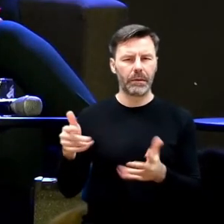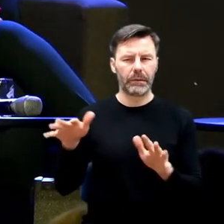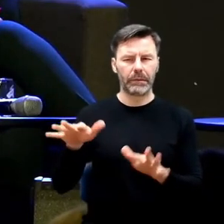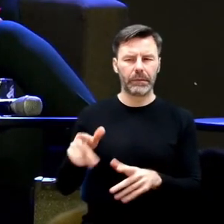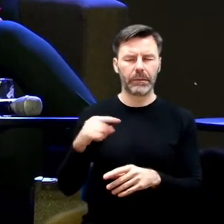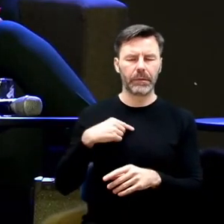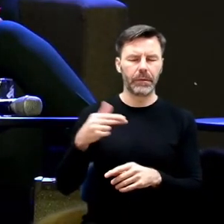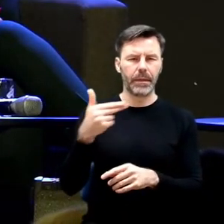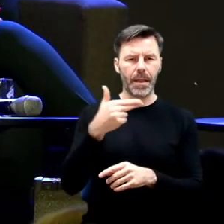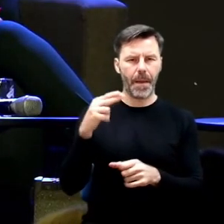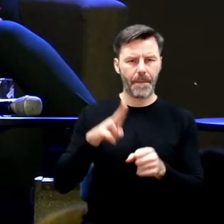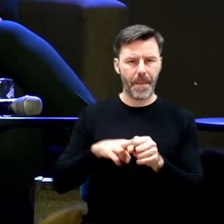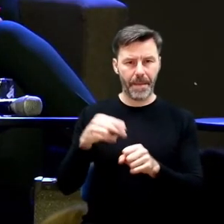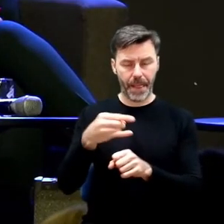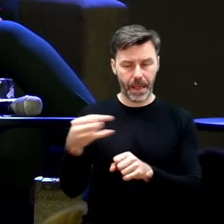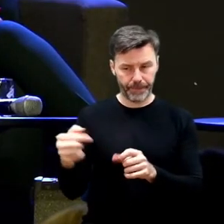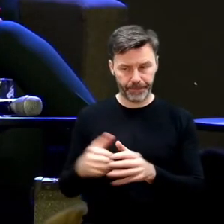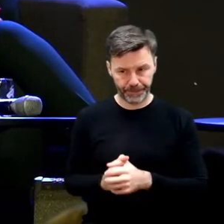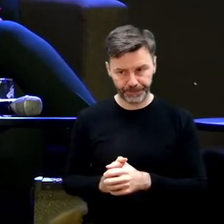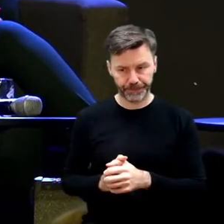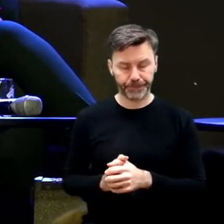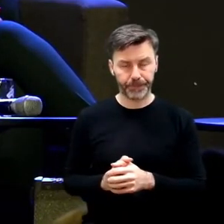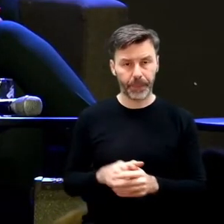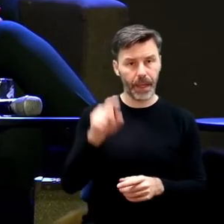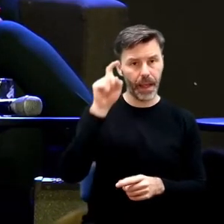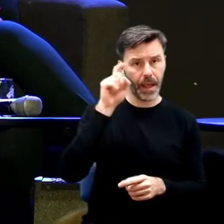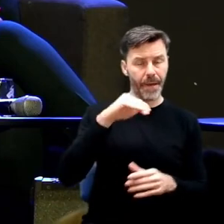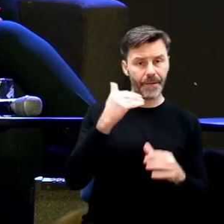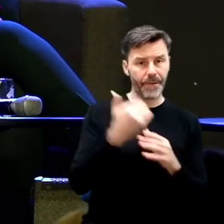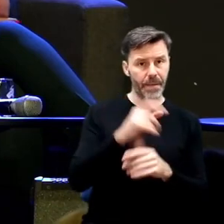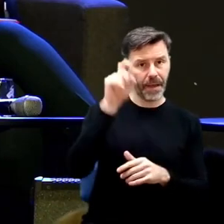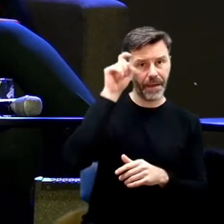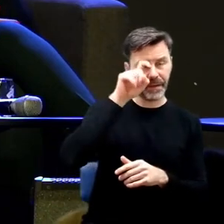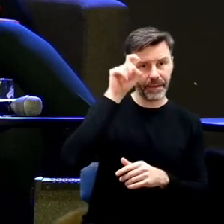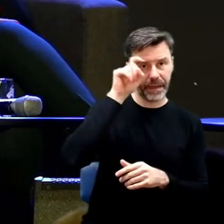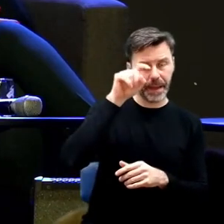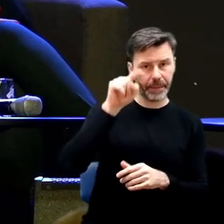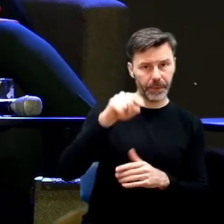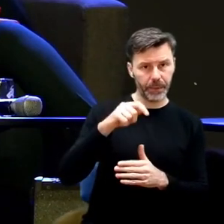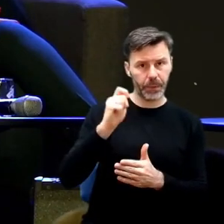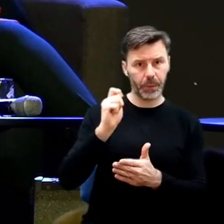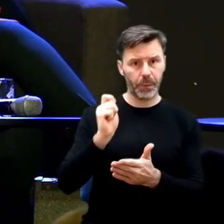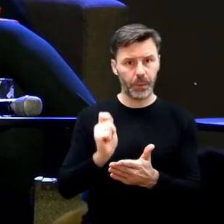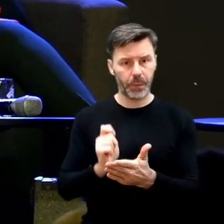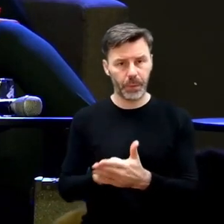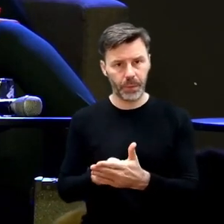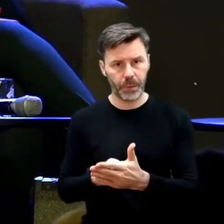I on, ja także może nie powiem tego żartu,